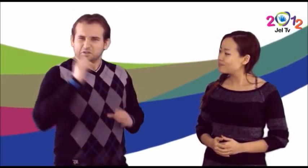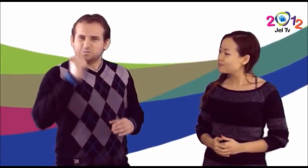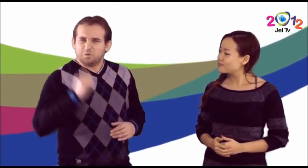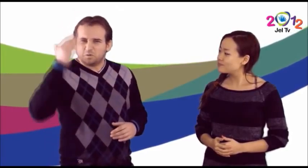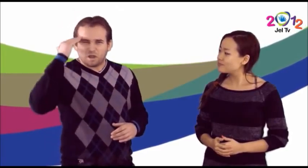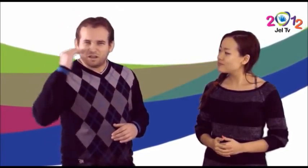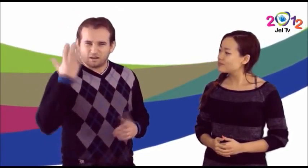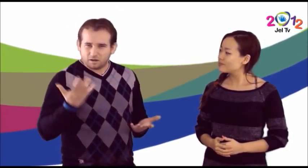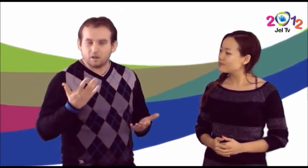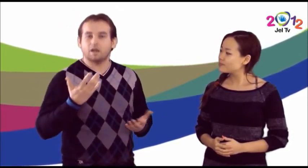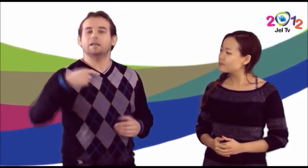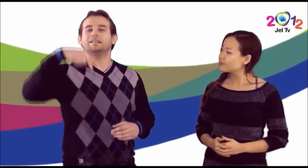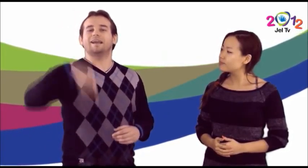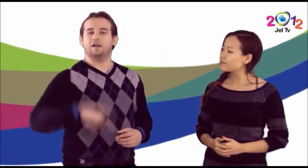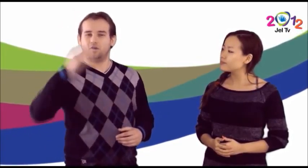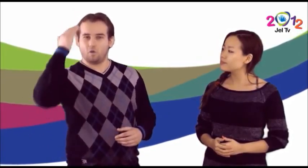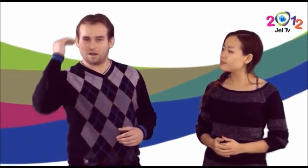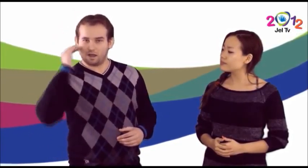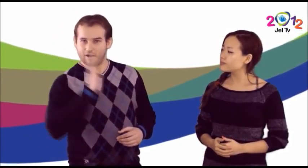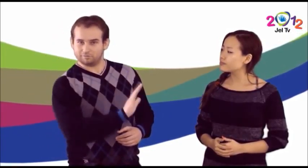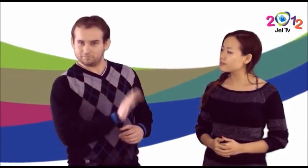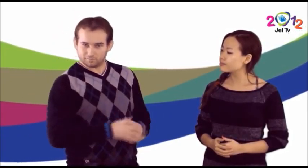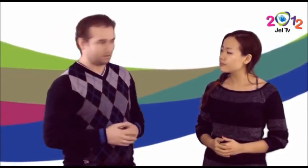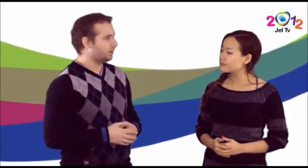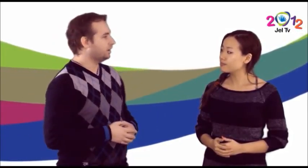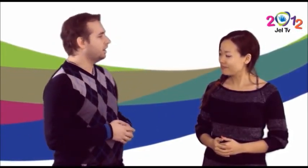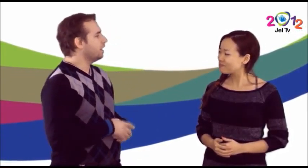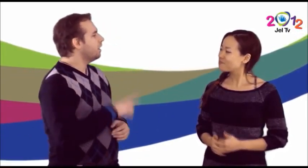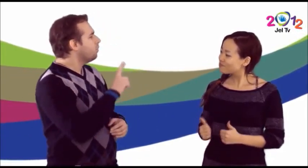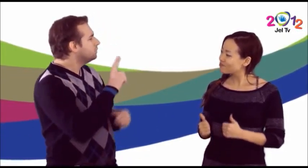Azt jelenti, hogy Dél Koreá-ból. Melyik városban élsz?